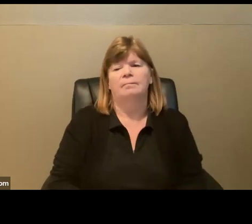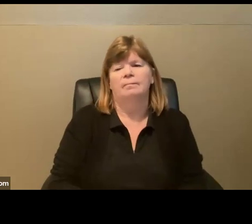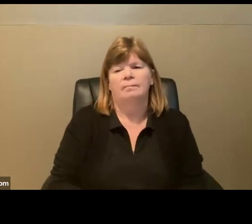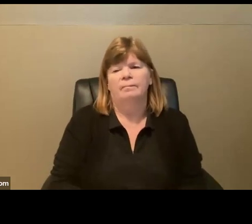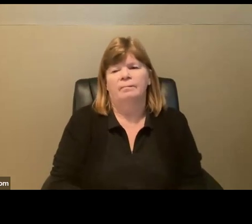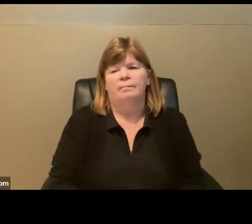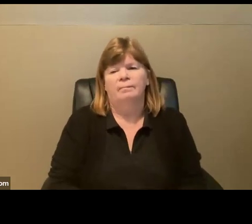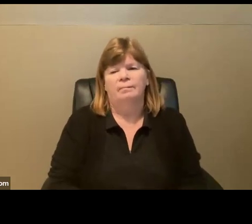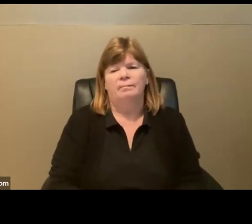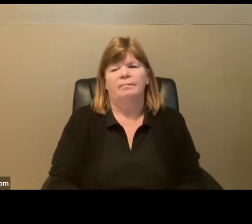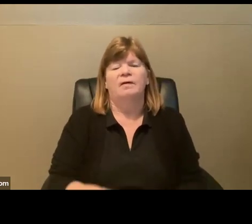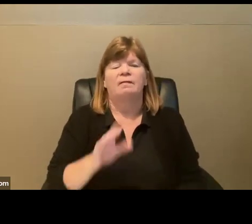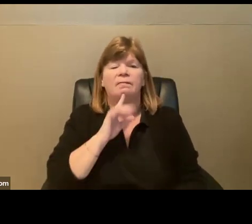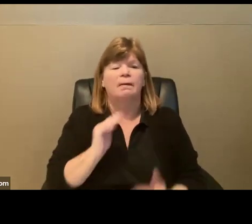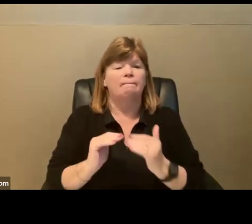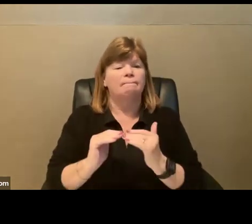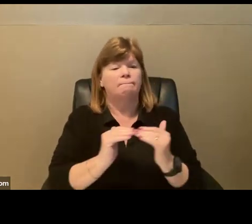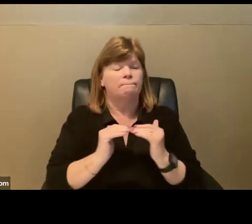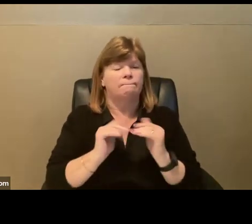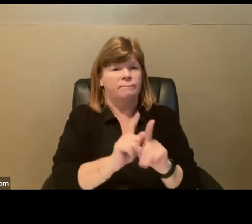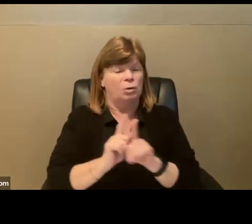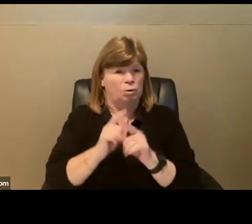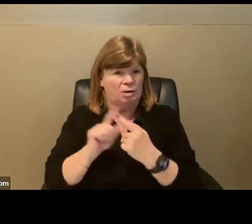Los mentores pares que he conocido, y han sido bastantes,